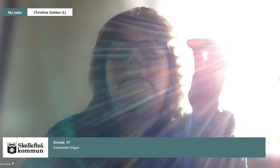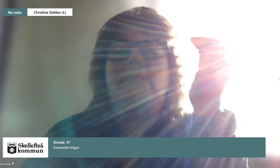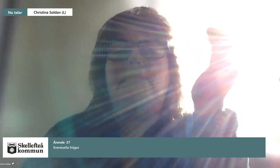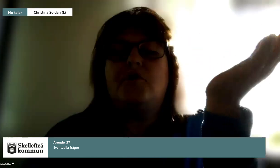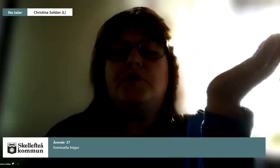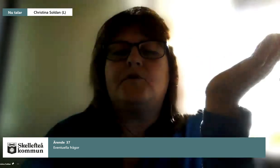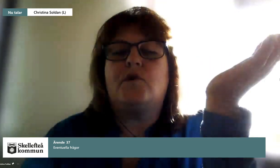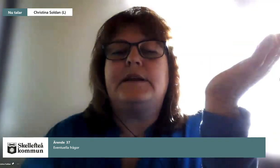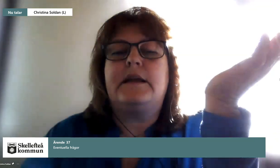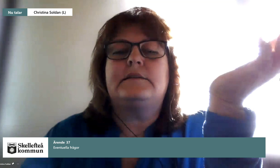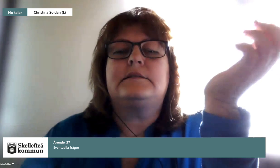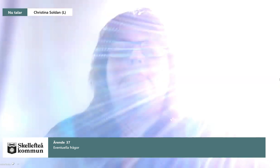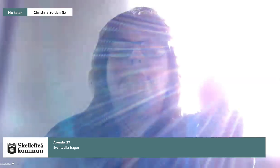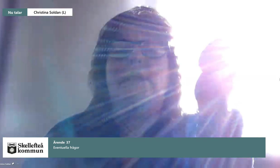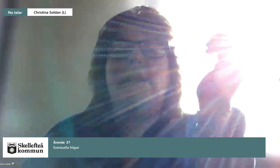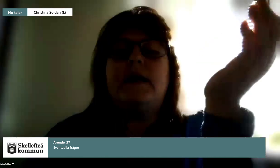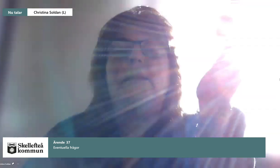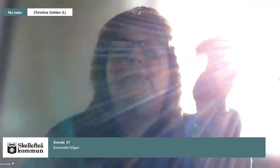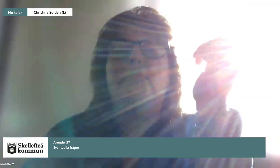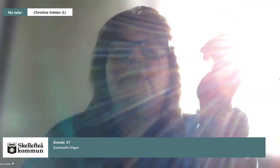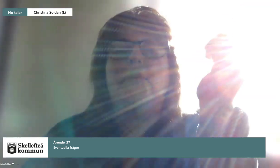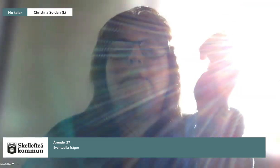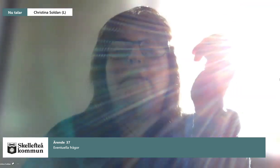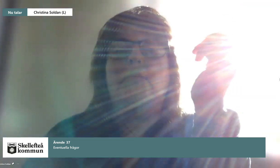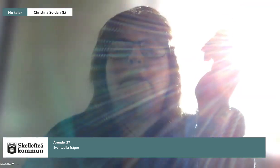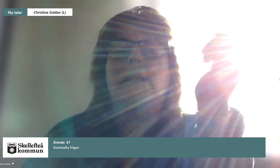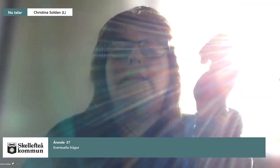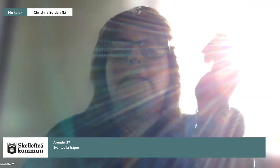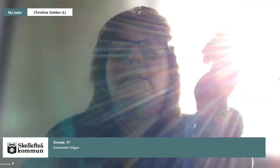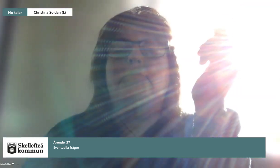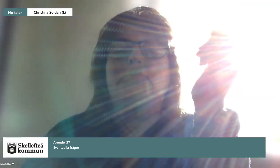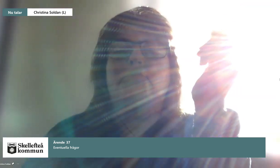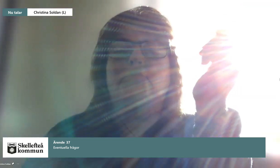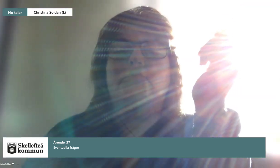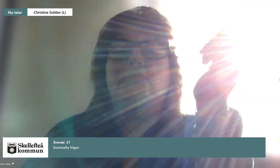Var går gränsen för när en kommunal lokal inte får stå Tom